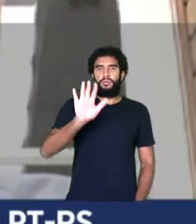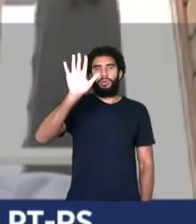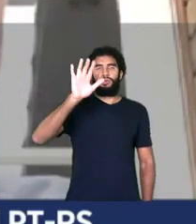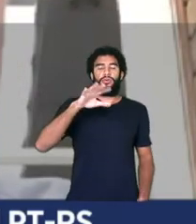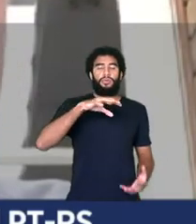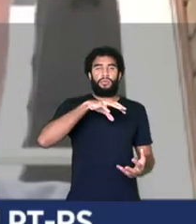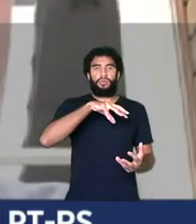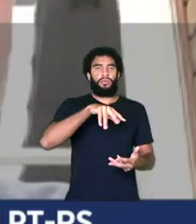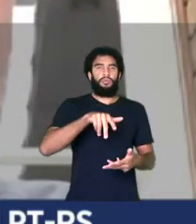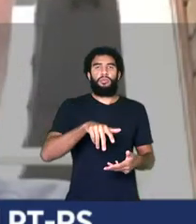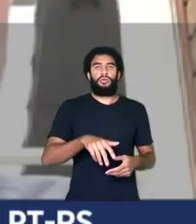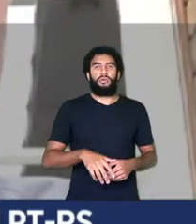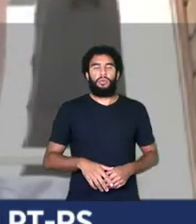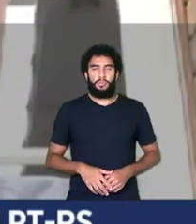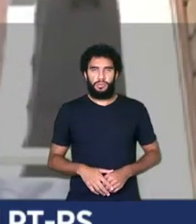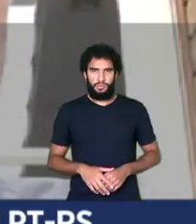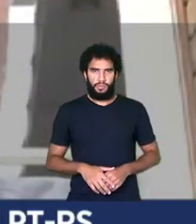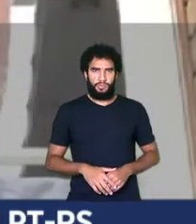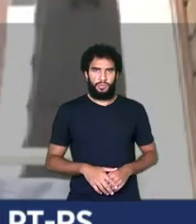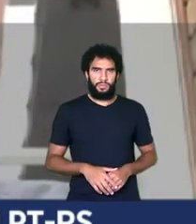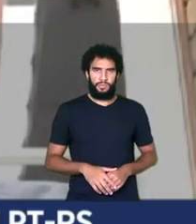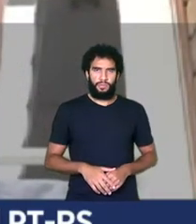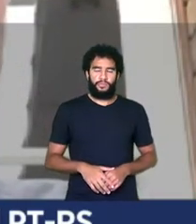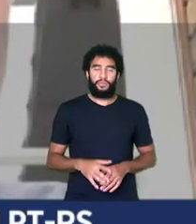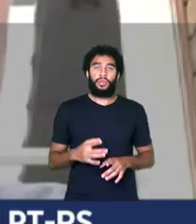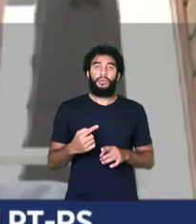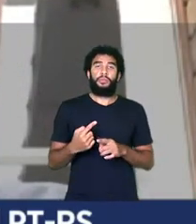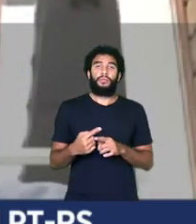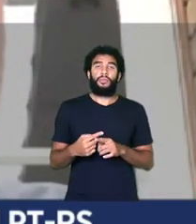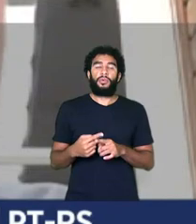ALIMENTANDO UMA DAS MAIS ALTA INFLAÇÕES DO MUNDO, DOUTOR LEONARDO MONTEIRO? SUBIRAM PORQUE O GOVERNO BOLSONARO É